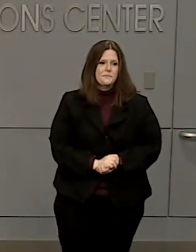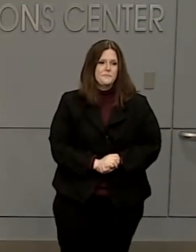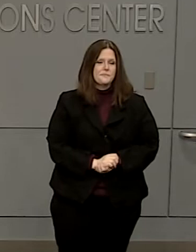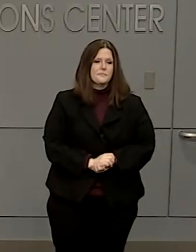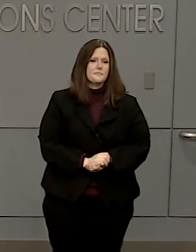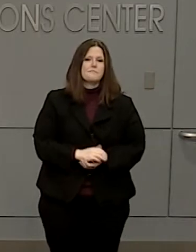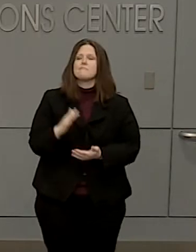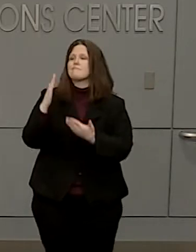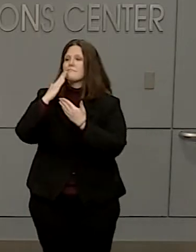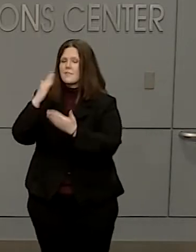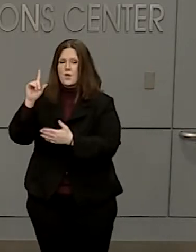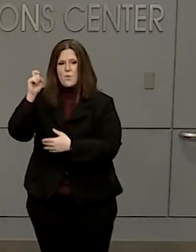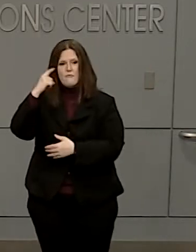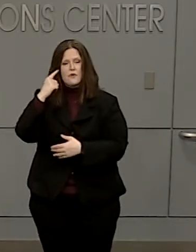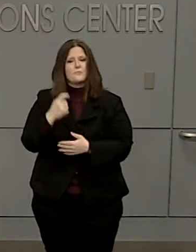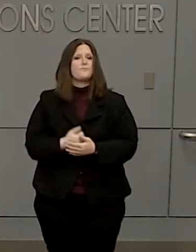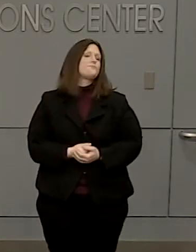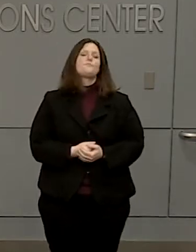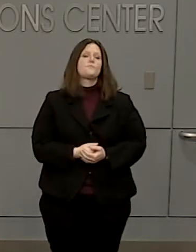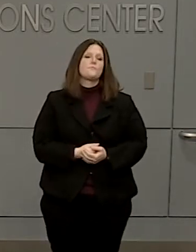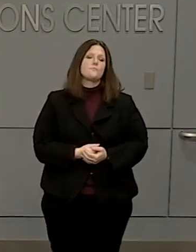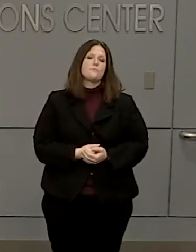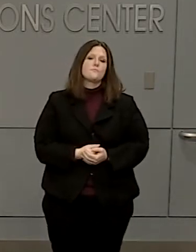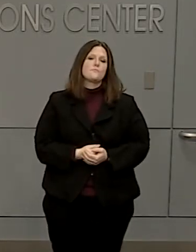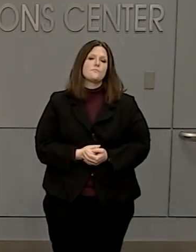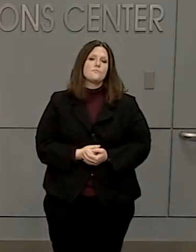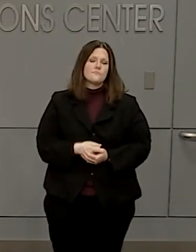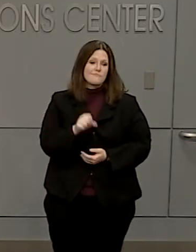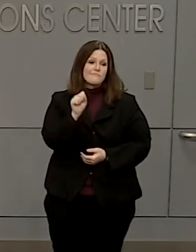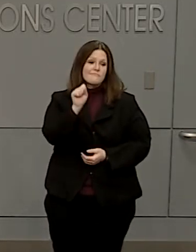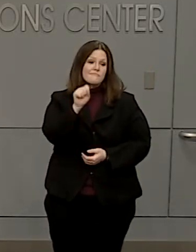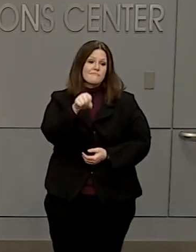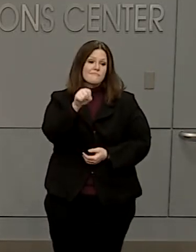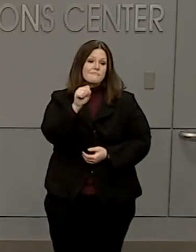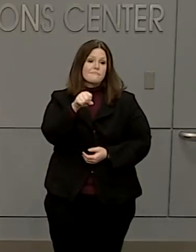Gracias gobernador. Como dijo el gobernador crudup.